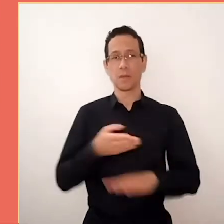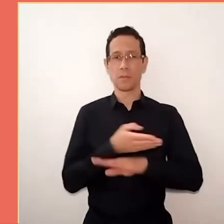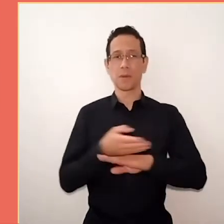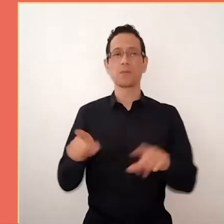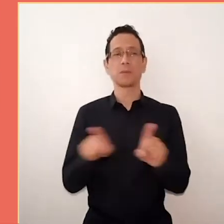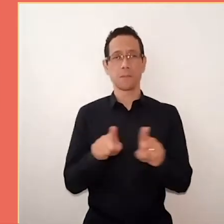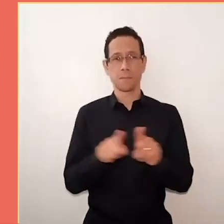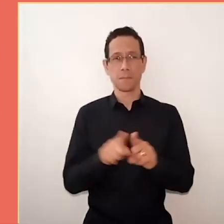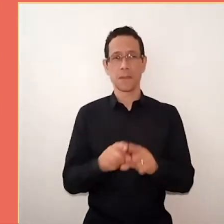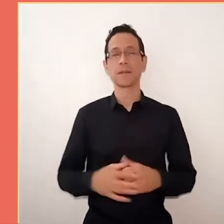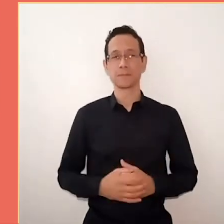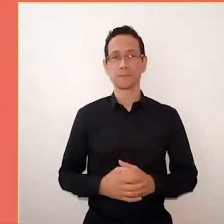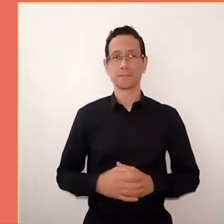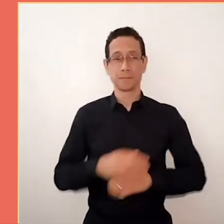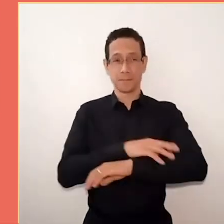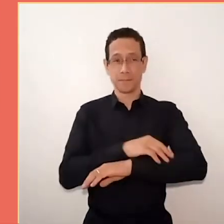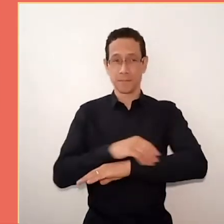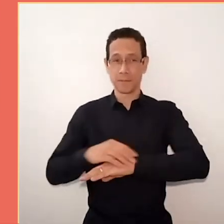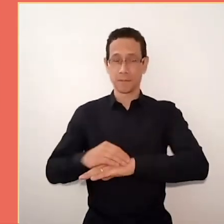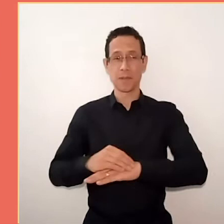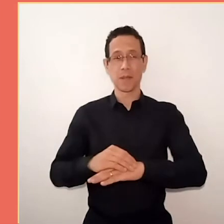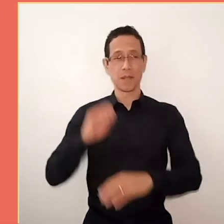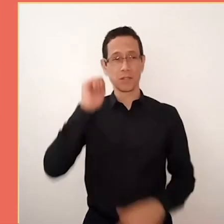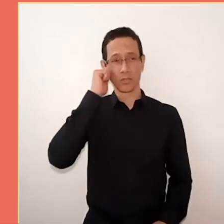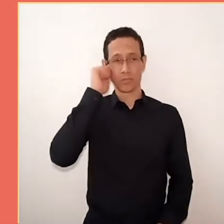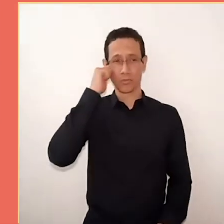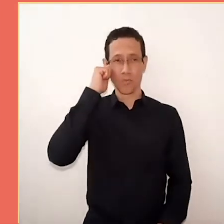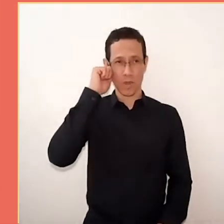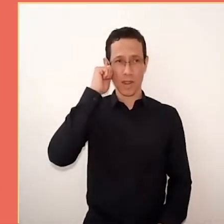Tenho pele escura, me considero negra, sou negra.